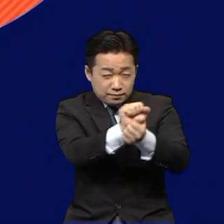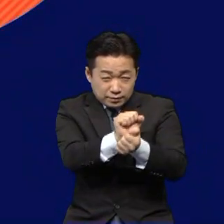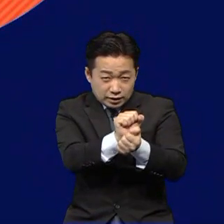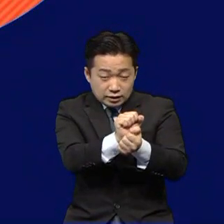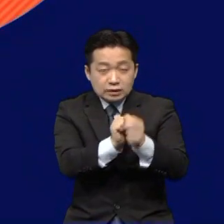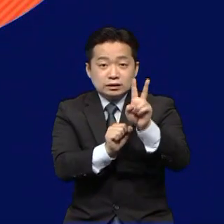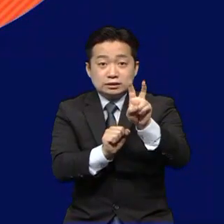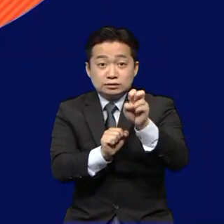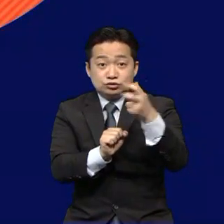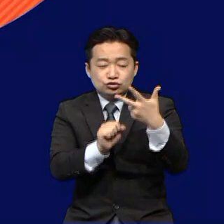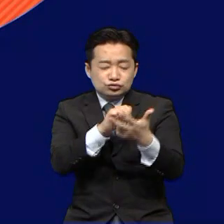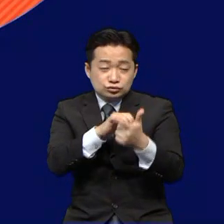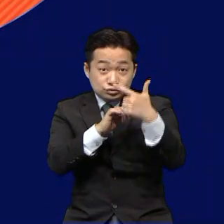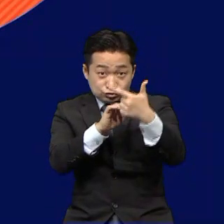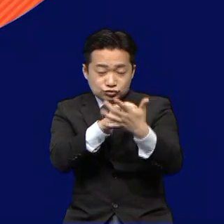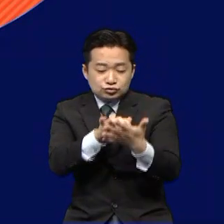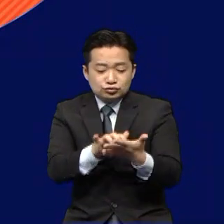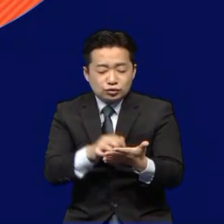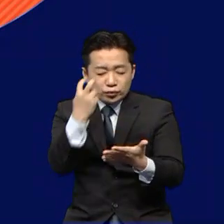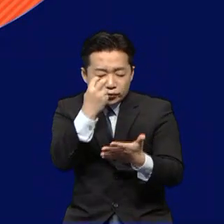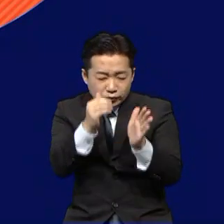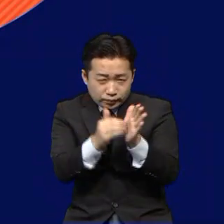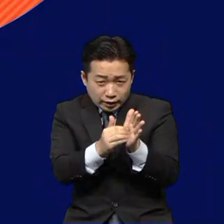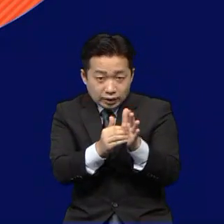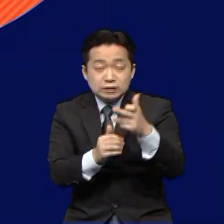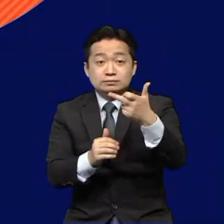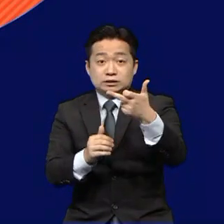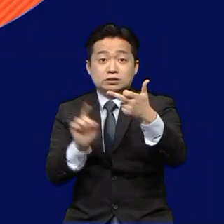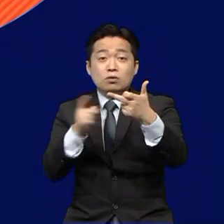26건을 분석해 봤더니 17건이 요양시설과